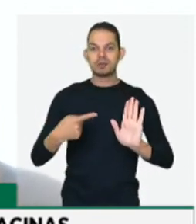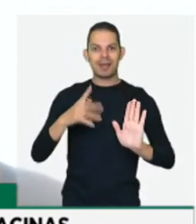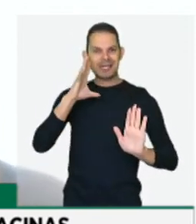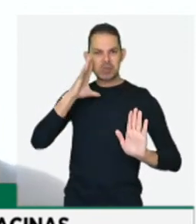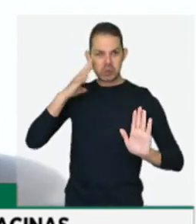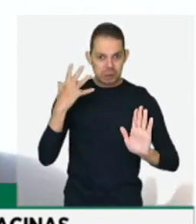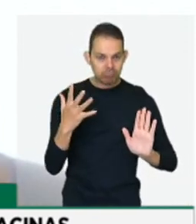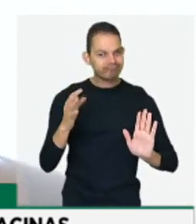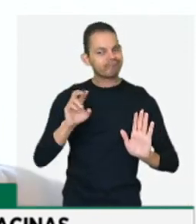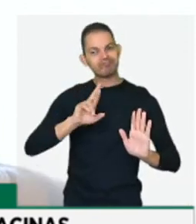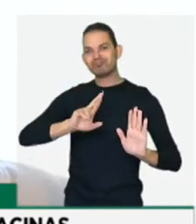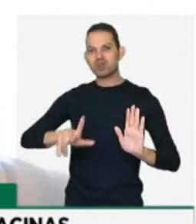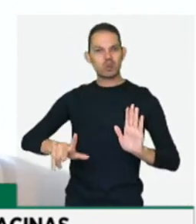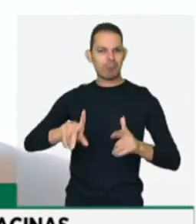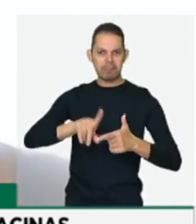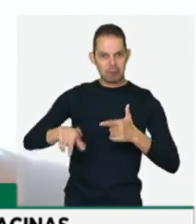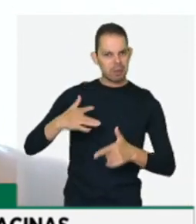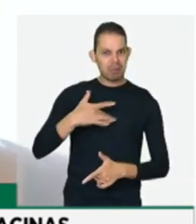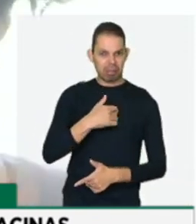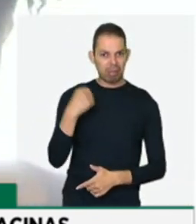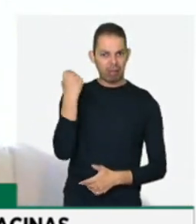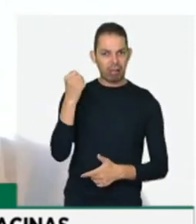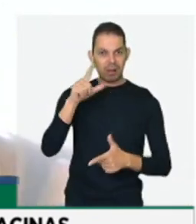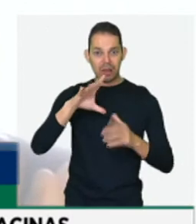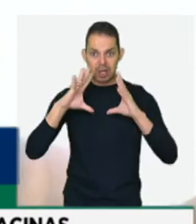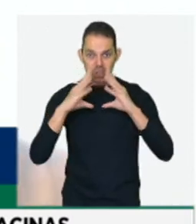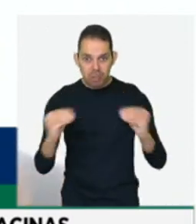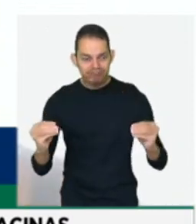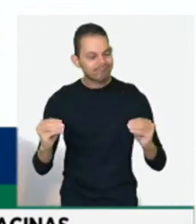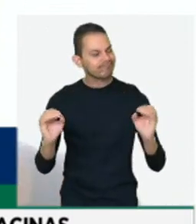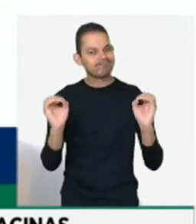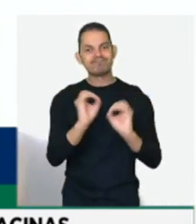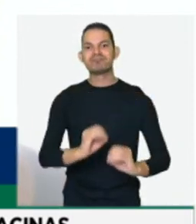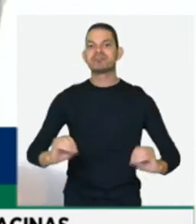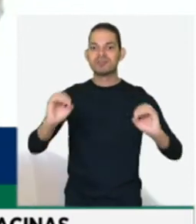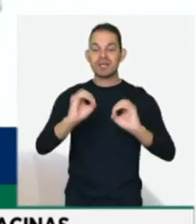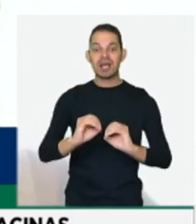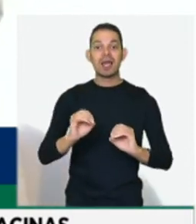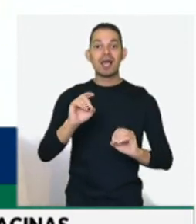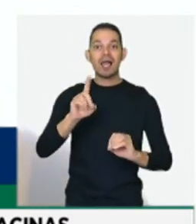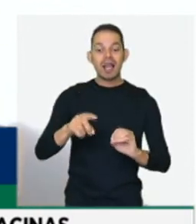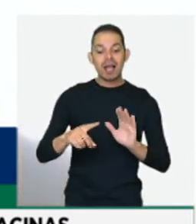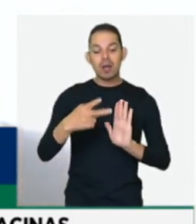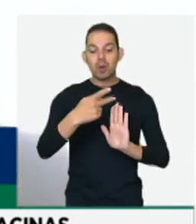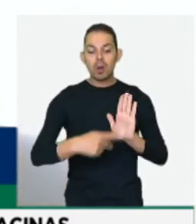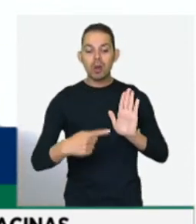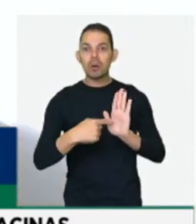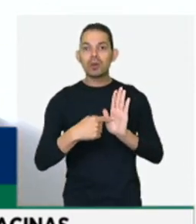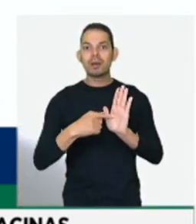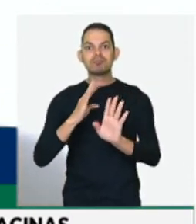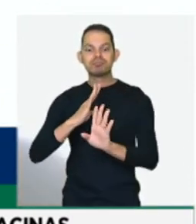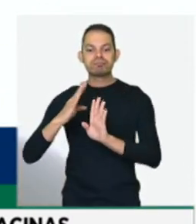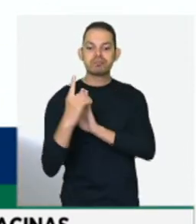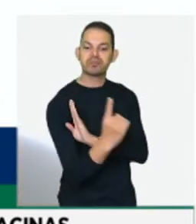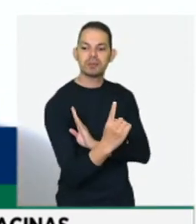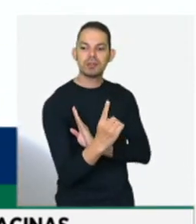SOLUÇÃO PARA A CRISE SANITÁRIA QUE ESTÁ EM CURSO, INFELIZMENTE ELE É A INSTITUIÇÃO DE UM FURA-FILA, ENQUANTO ESTAMOS DISCUTINDO AQUI, AQUI NO REMOTO E AÍ NO